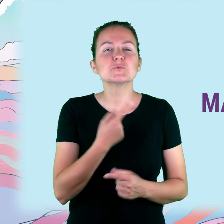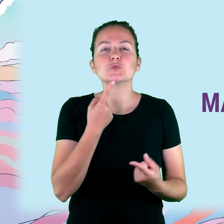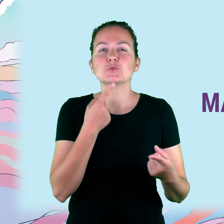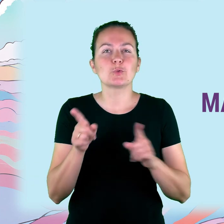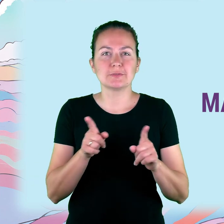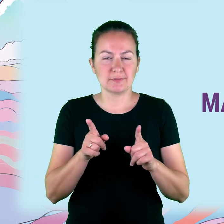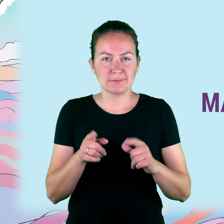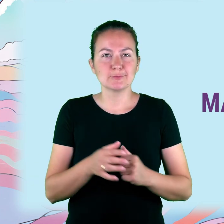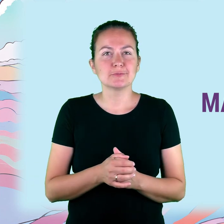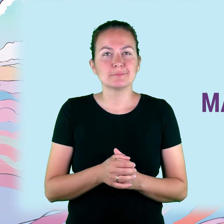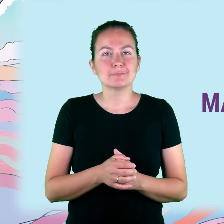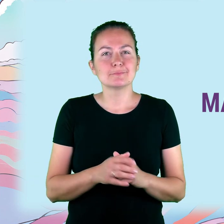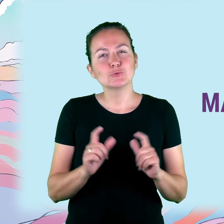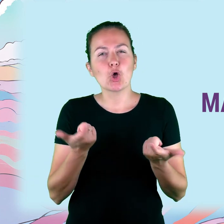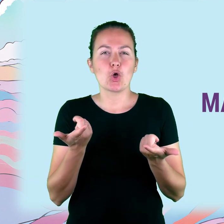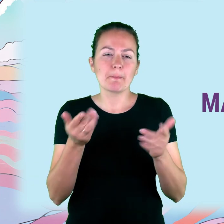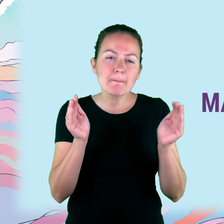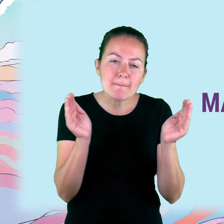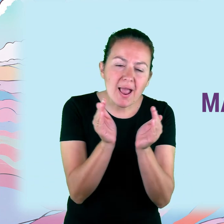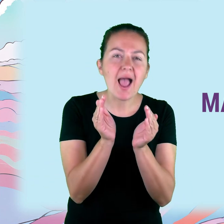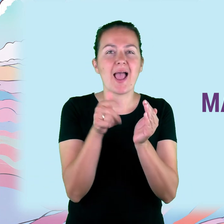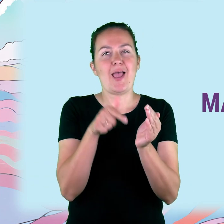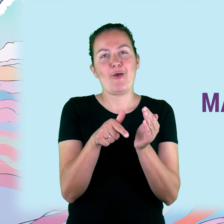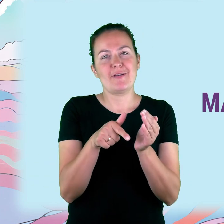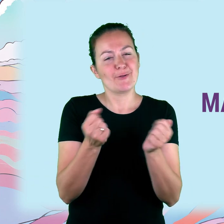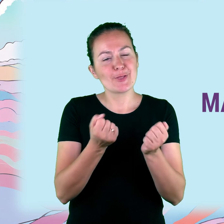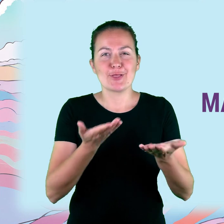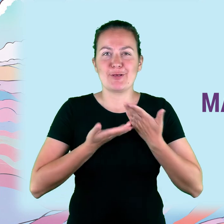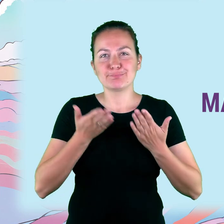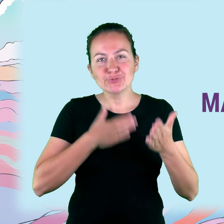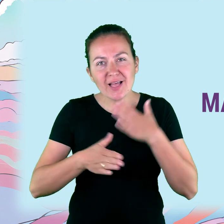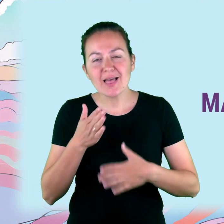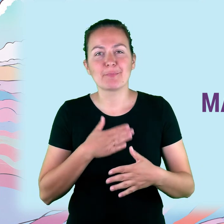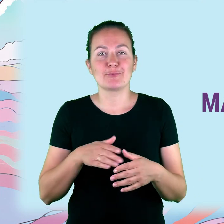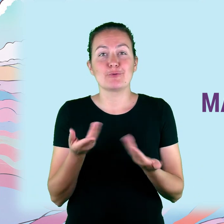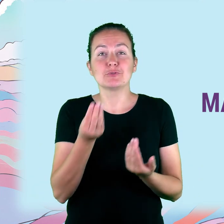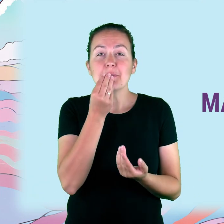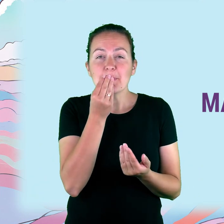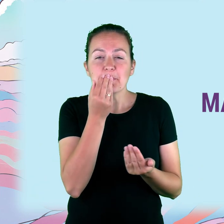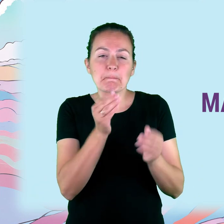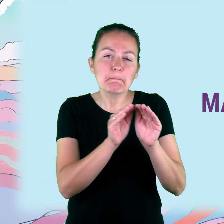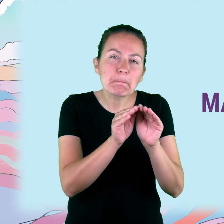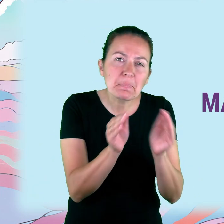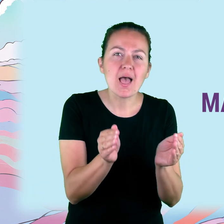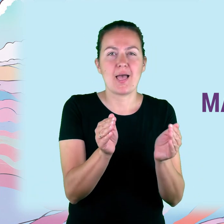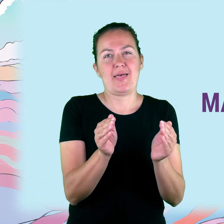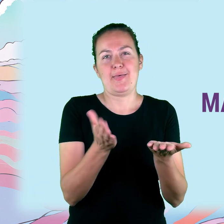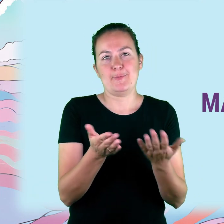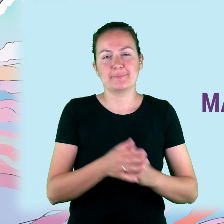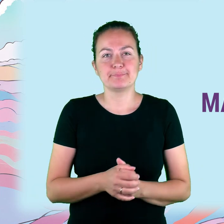Coś małego, co sprawia przyjemność. Przekąska – niewielki posiłek.